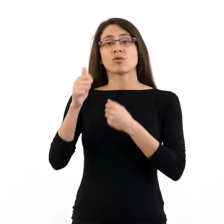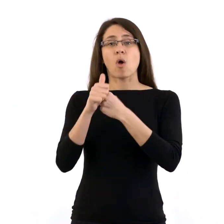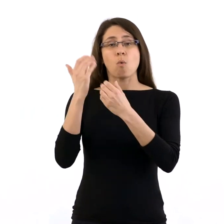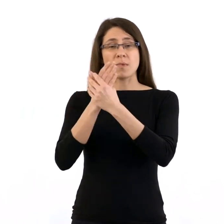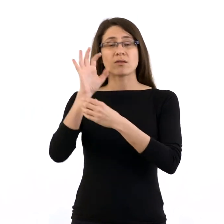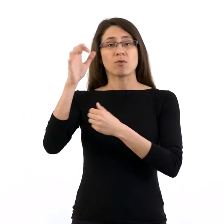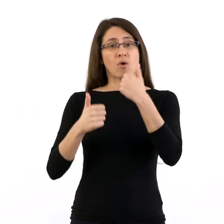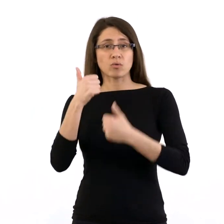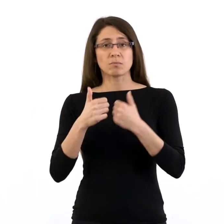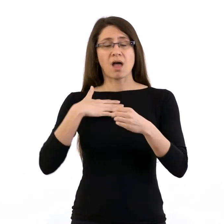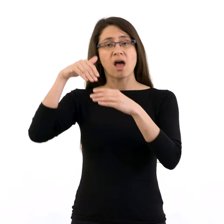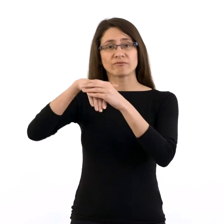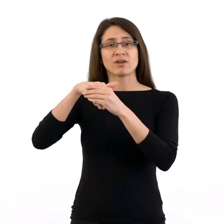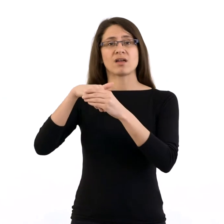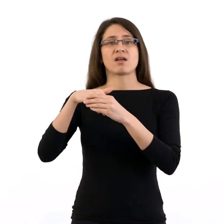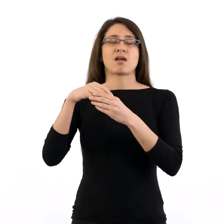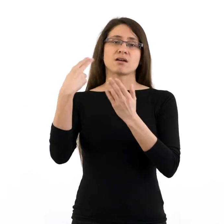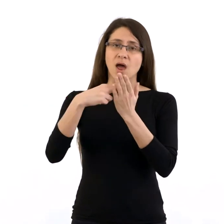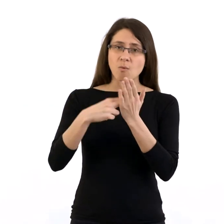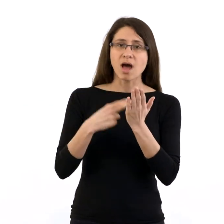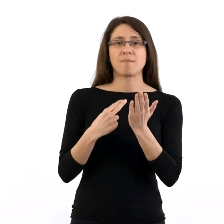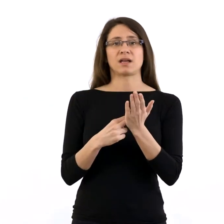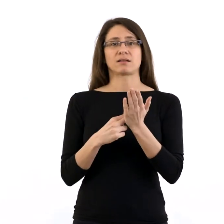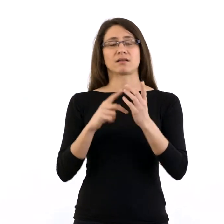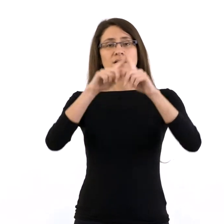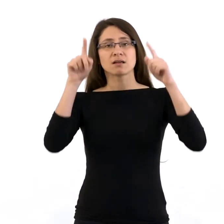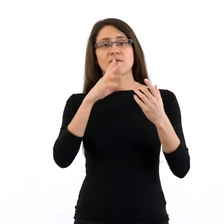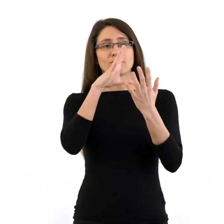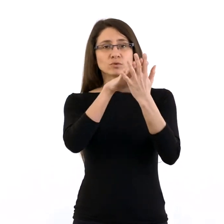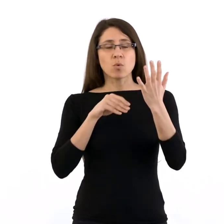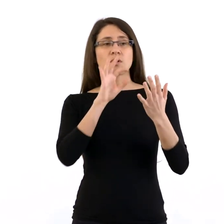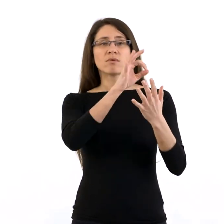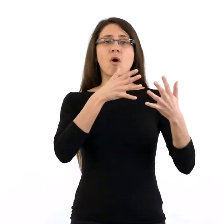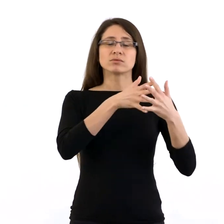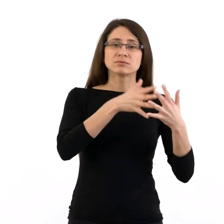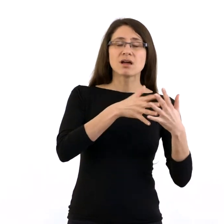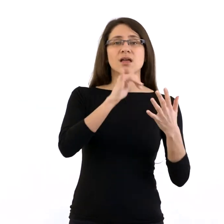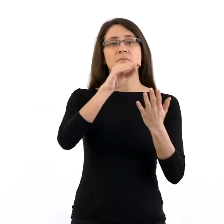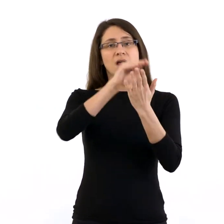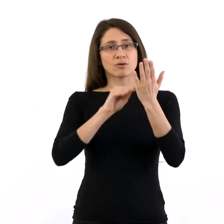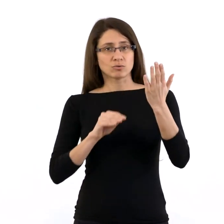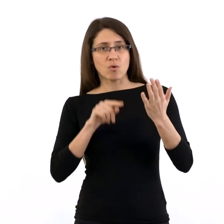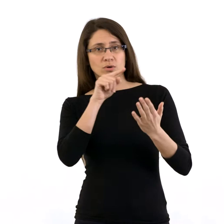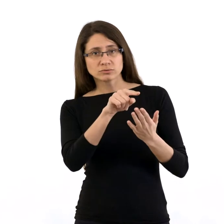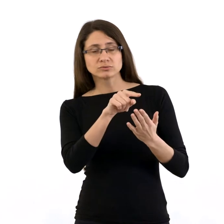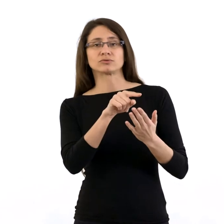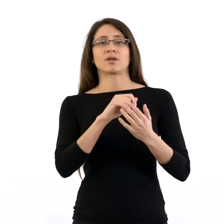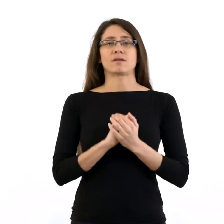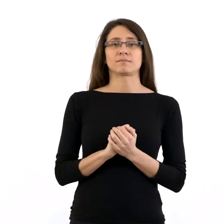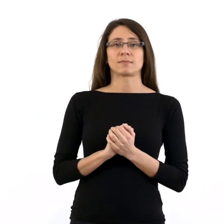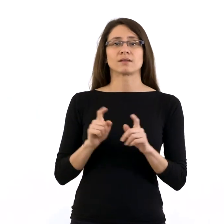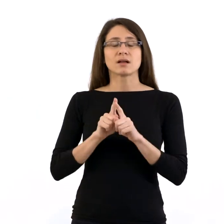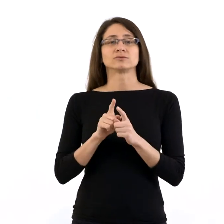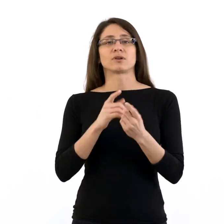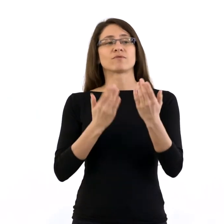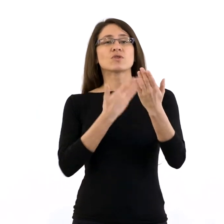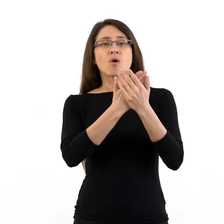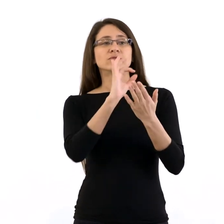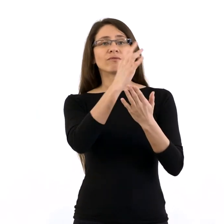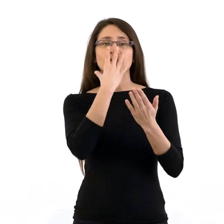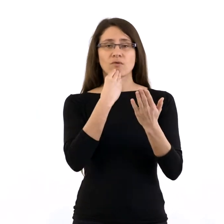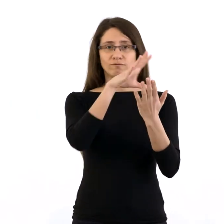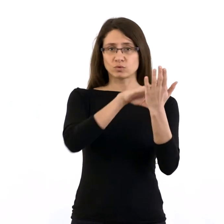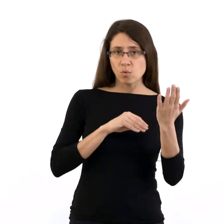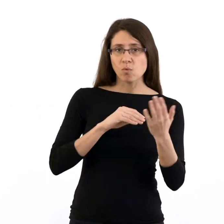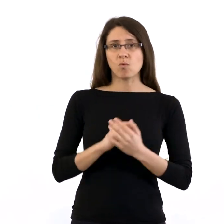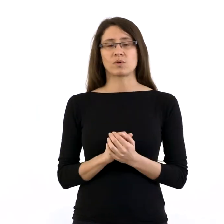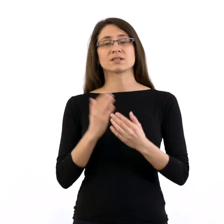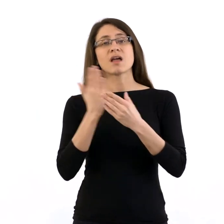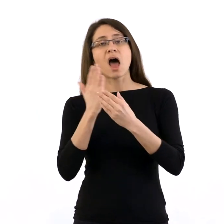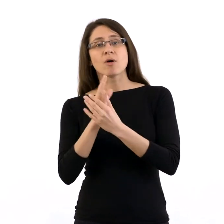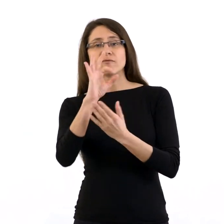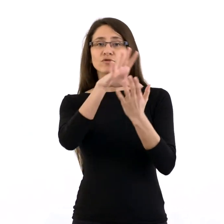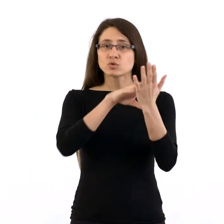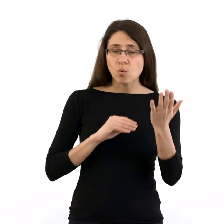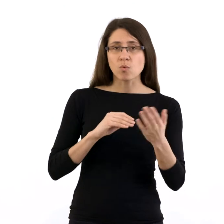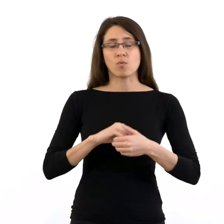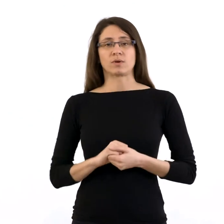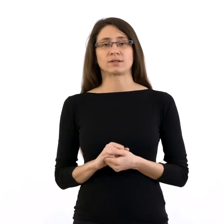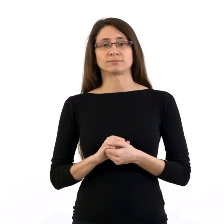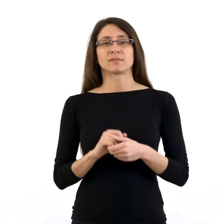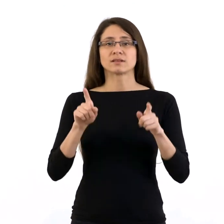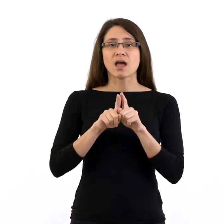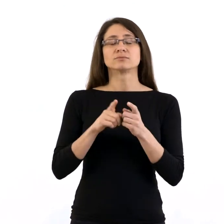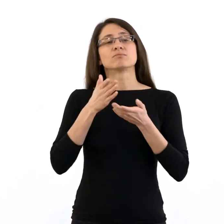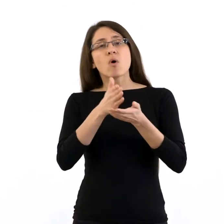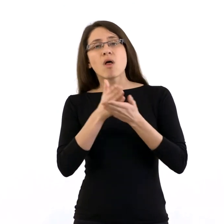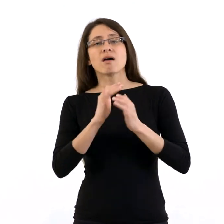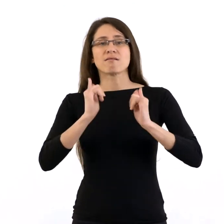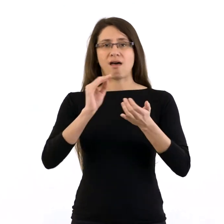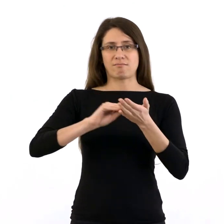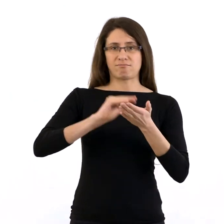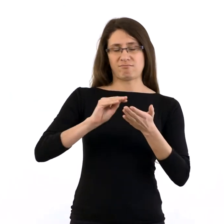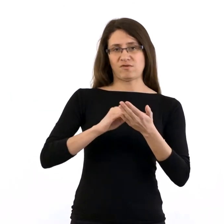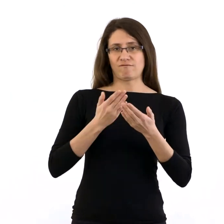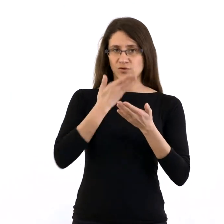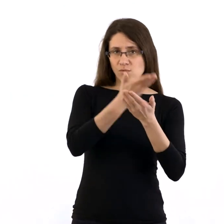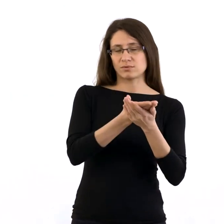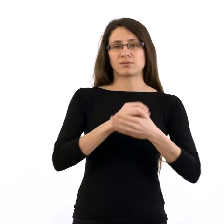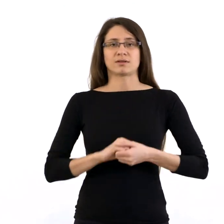Dokumentację konkursową stanowią: regulamin, wzory kart oceny formalnej i merytorycznej, wzór formularza wniosku, wzory załączników, poradniki dla piszących wniosek.